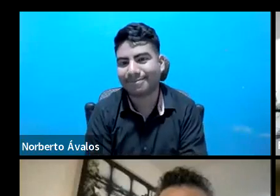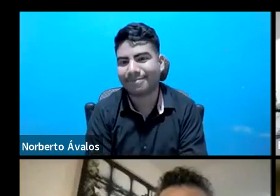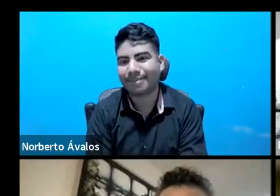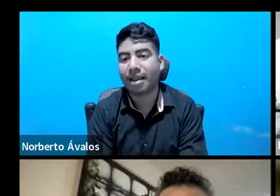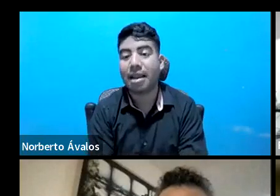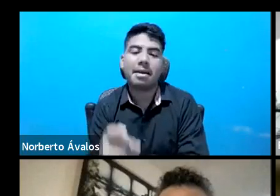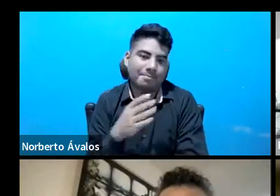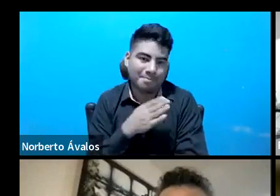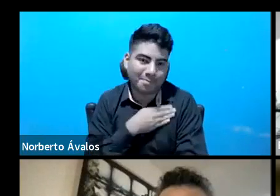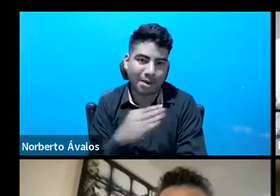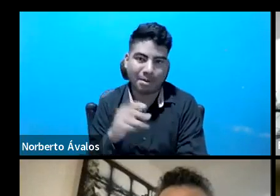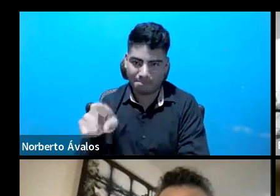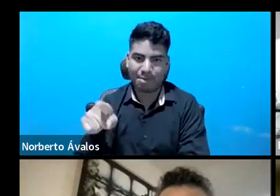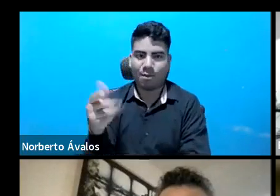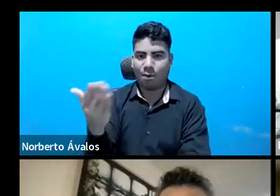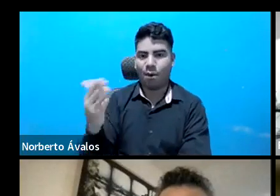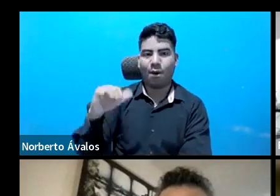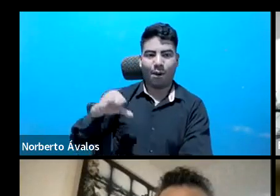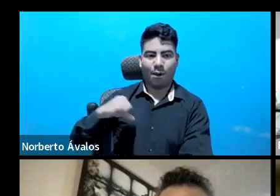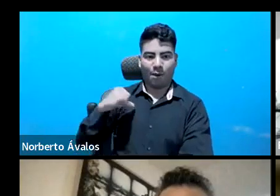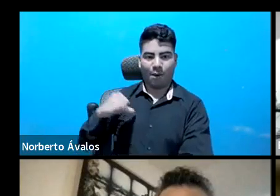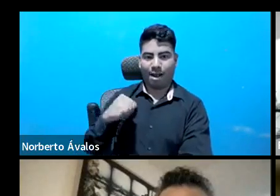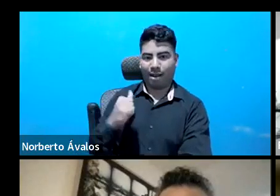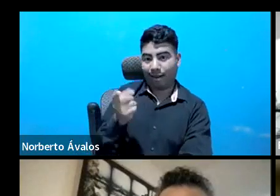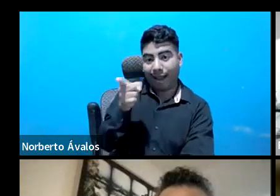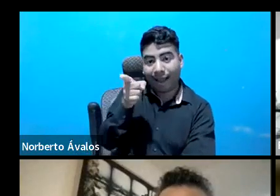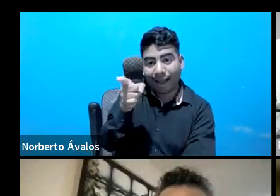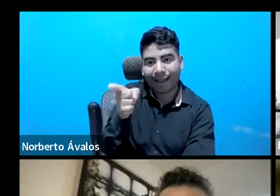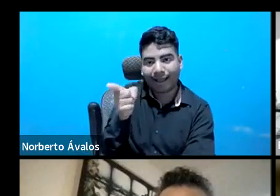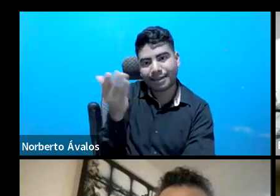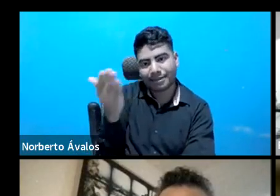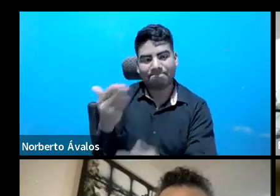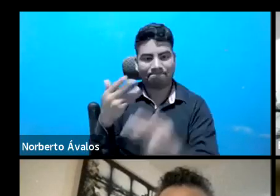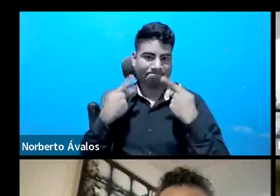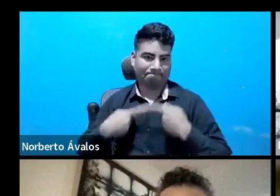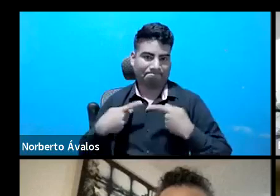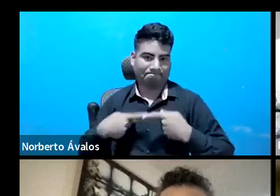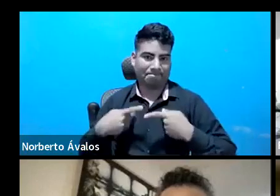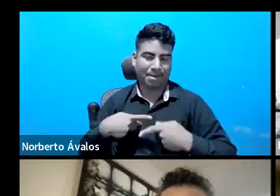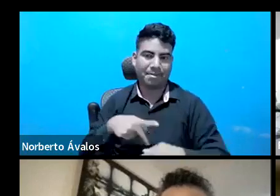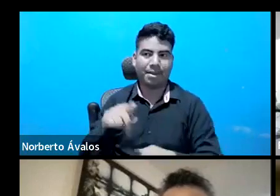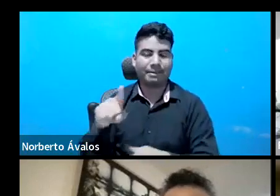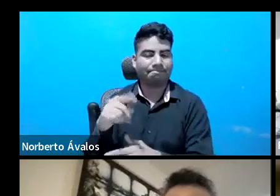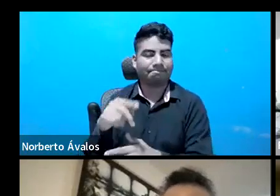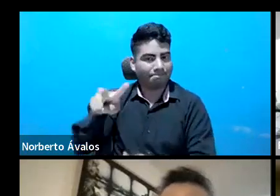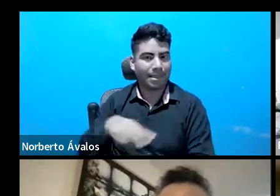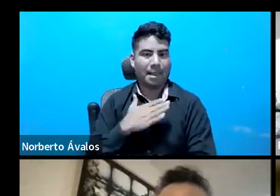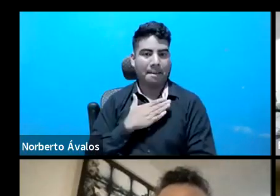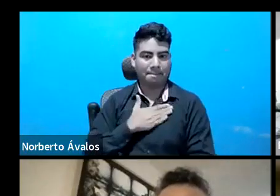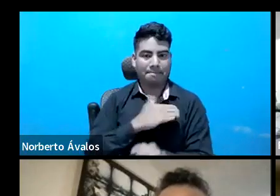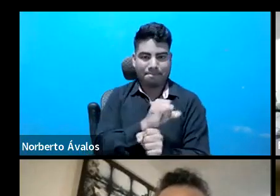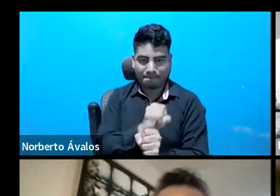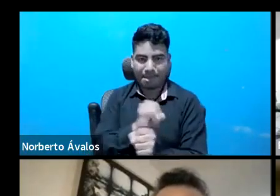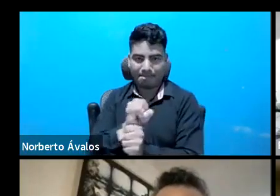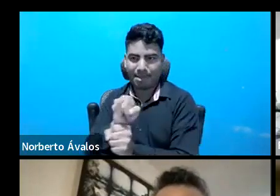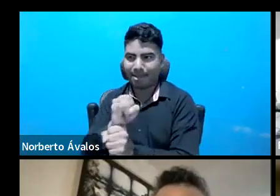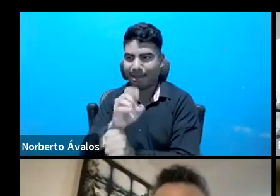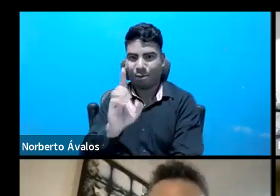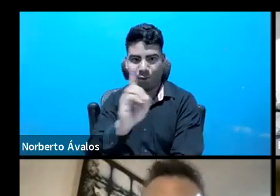Y bueno, este Y bueno, este aprovechando al ejandra Ella fue una de una de las personas que una de las personas que me ayudaron en